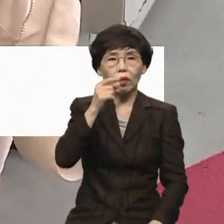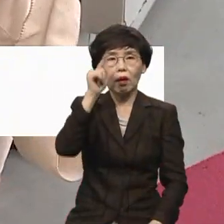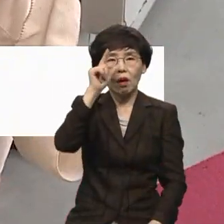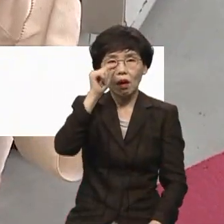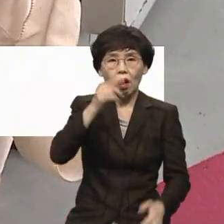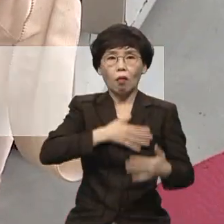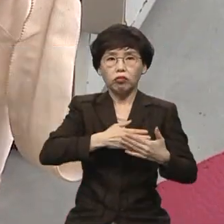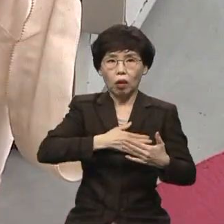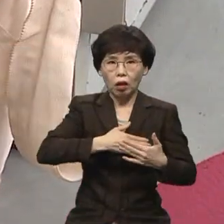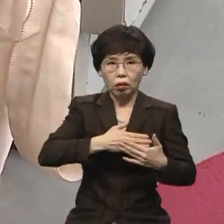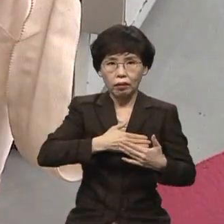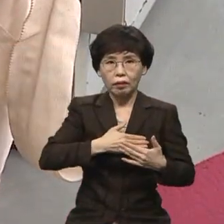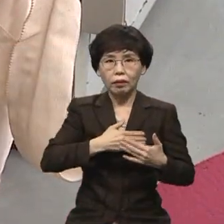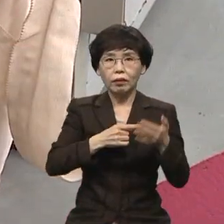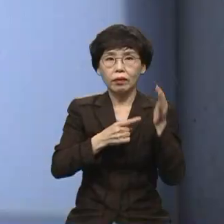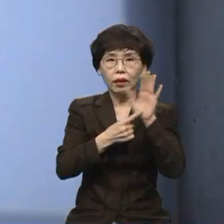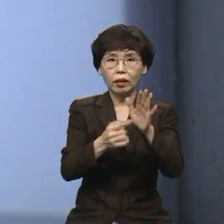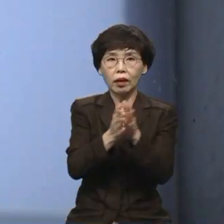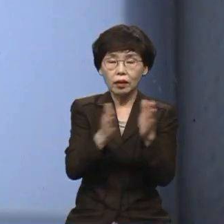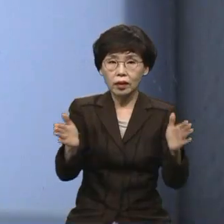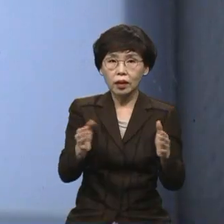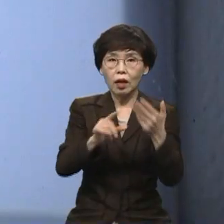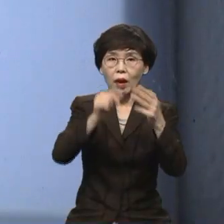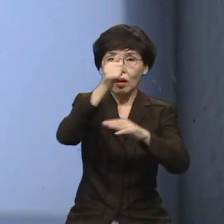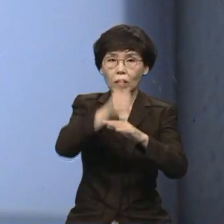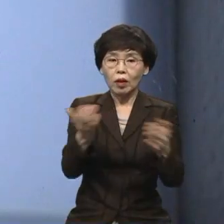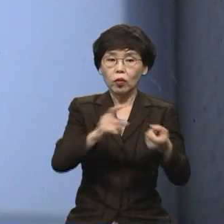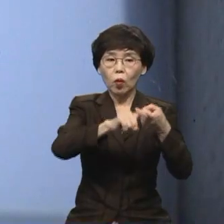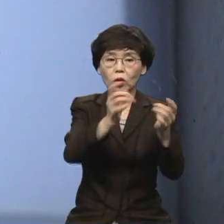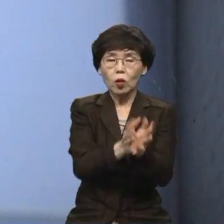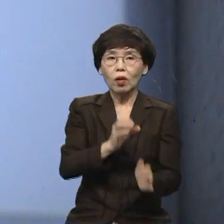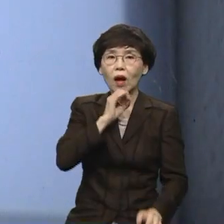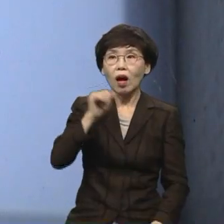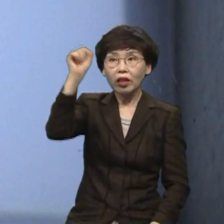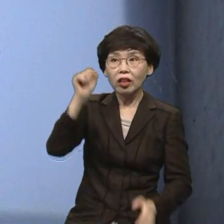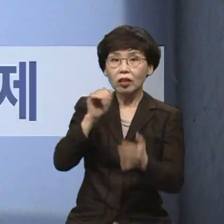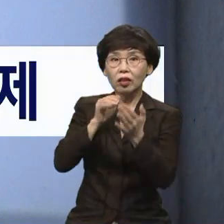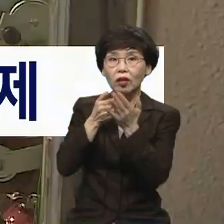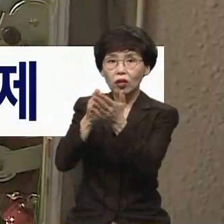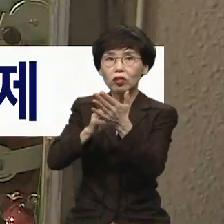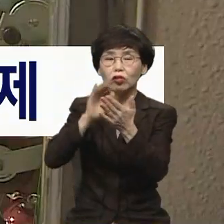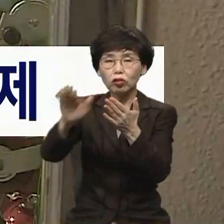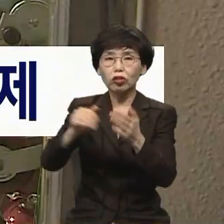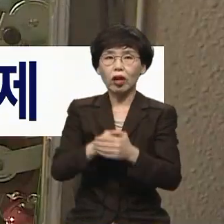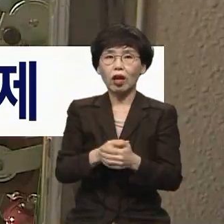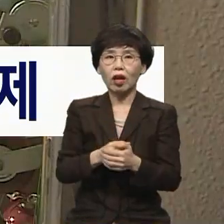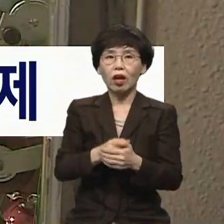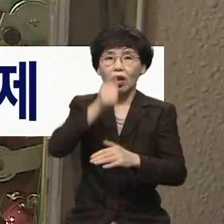증상까지 겪었습니다. 결국 지난달 말 노조가 항의에 나선 뒤에야 문예회관 측은 진상조사에 나섰고